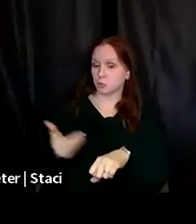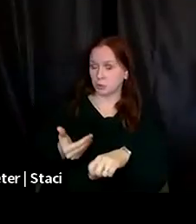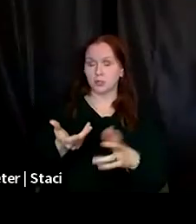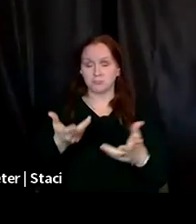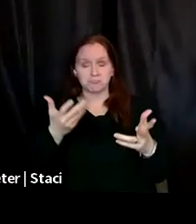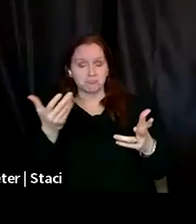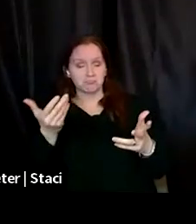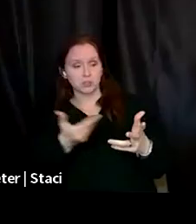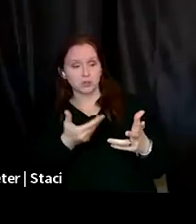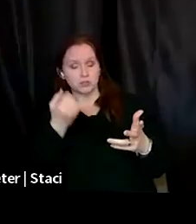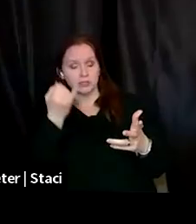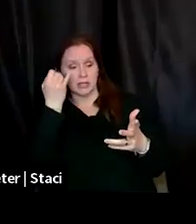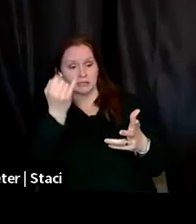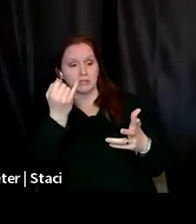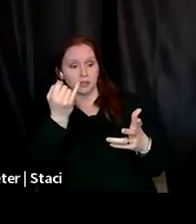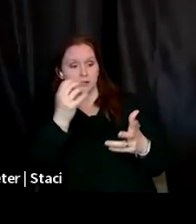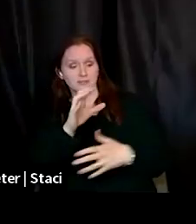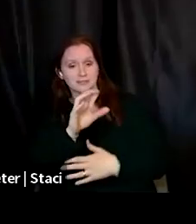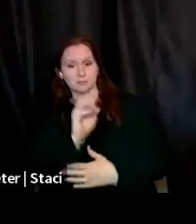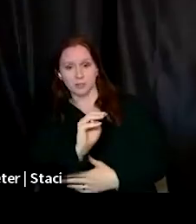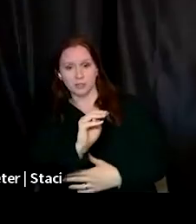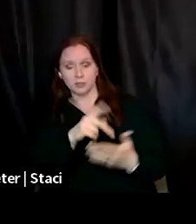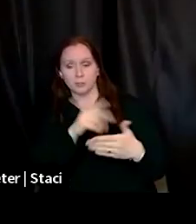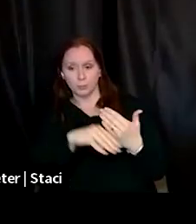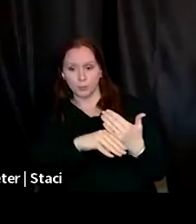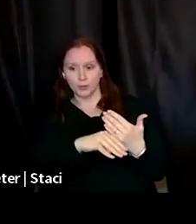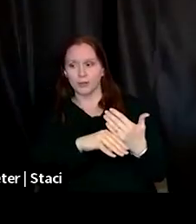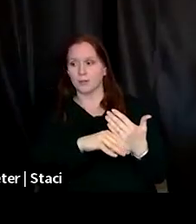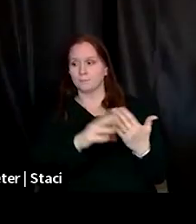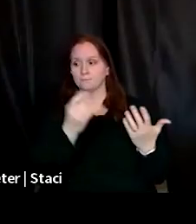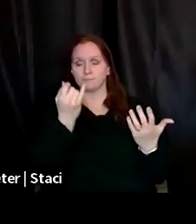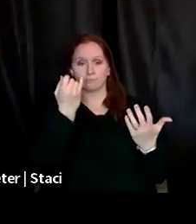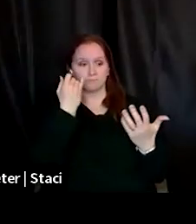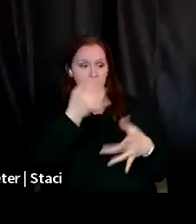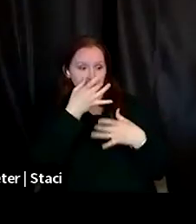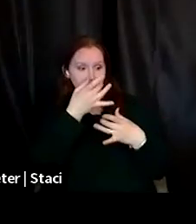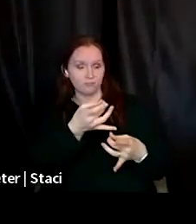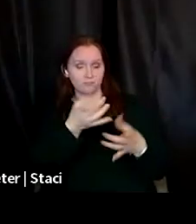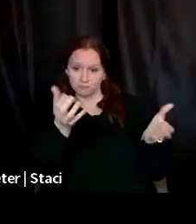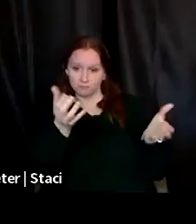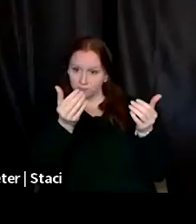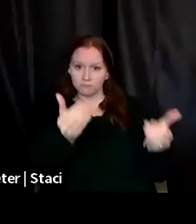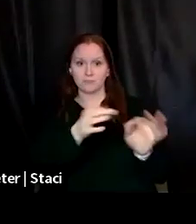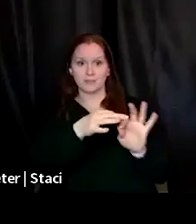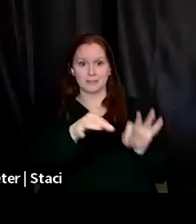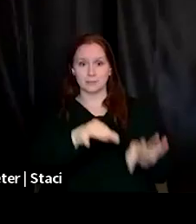para esa decisión médica. ¿Verdad? Entonces, de nuevo, tenemos personas en esta llamada que pueden ayudarte a llegar allí.